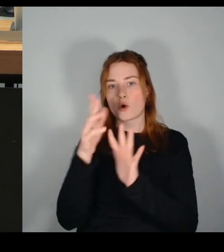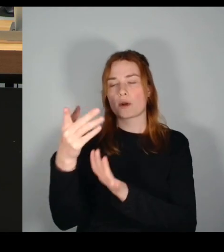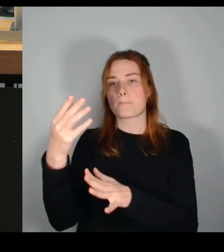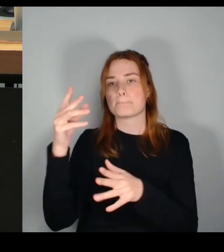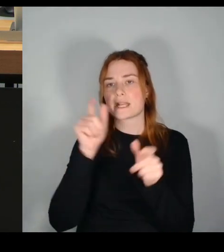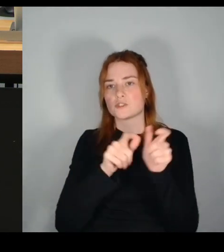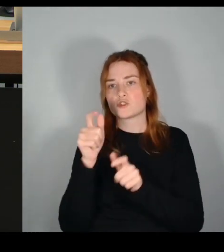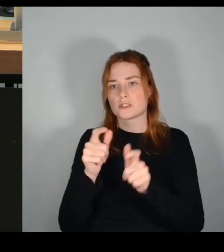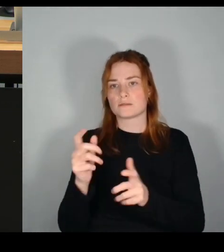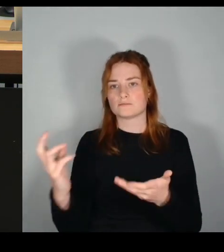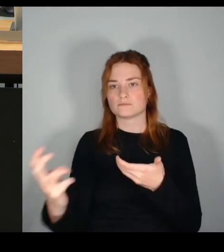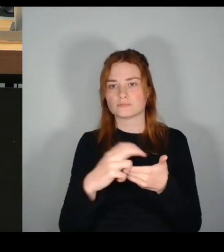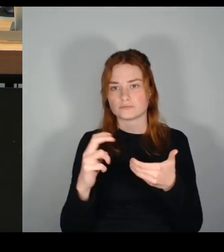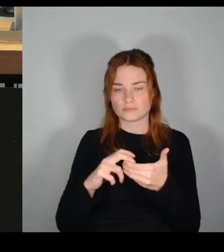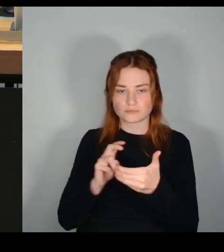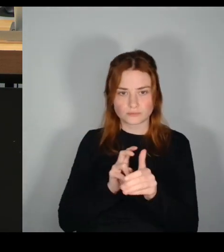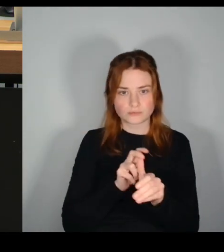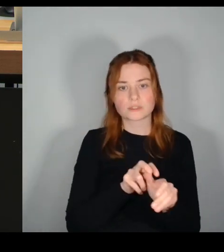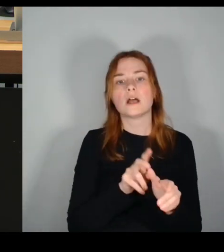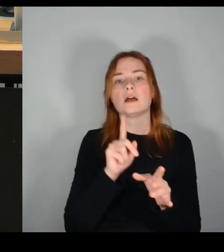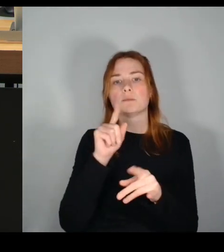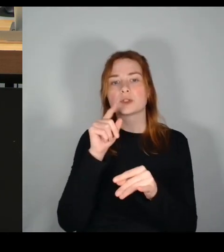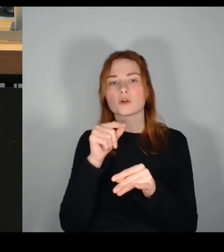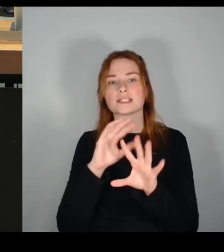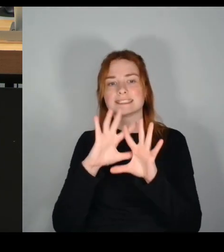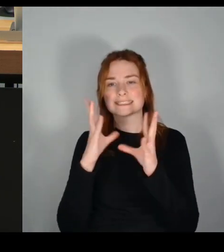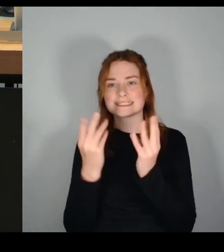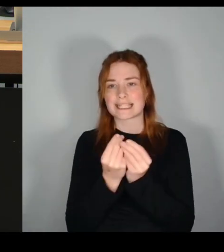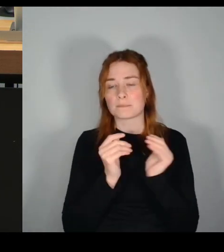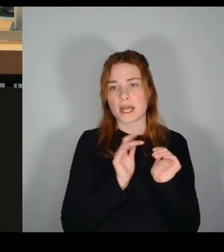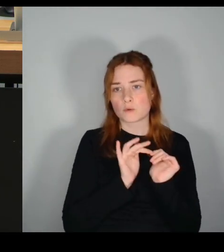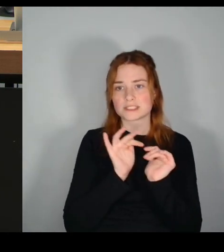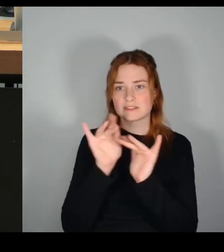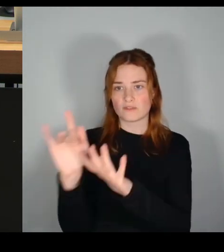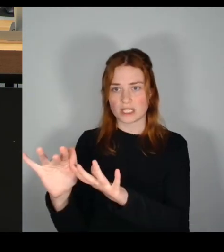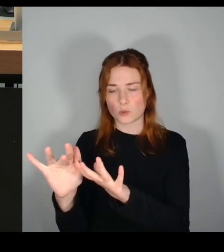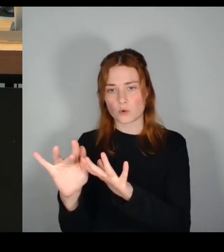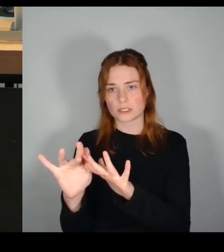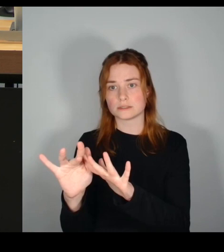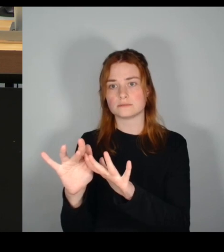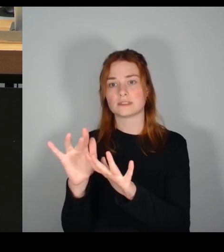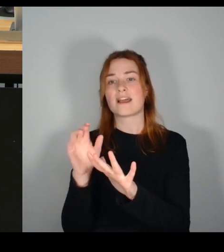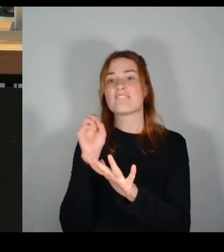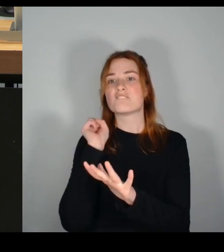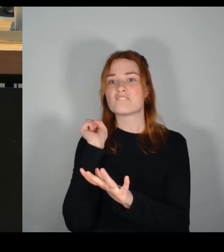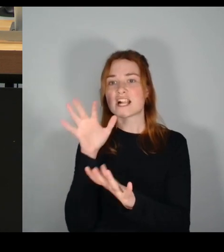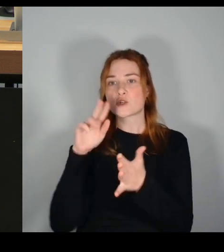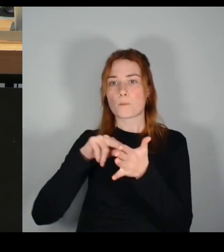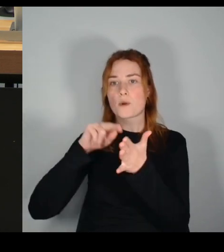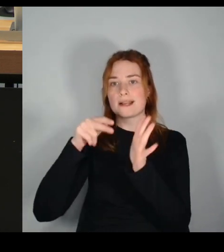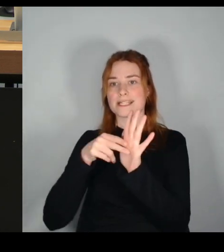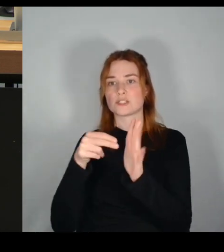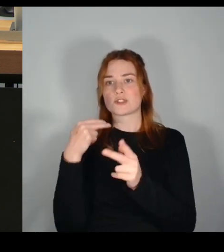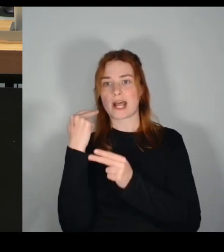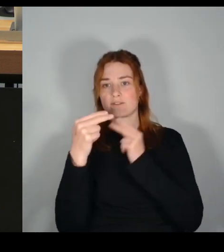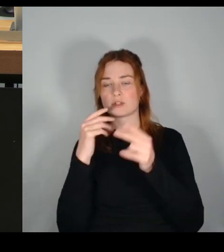der Auswirkungen der von Ihnen falschen politischen Antworten in Bezug auf Corona, die zu einem deutlichen Umsatzrückgang und fast zur Zerstörung Teile dieser